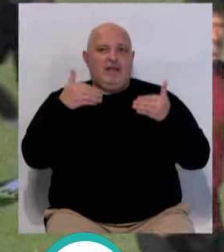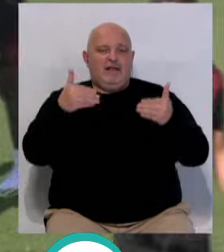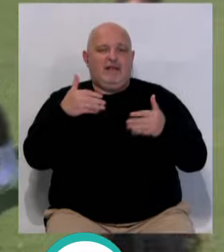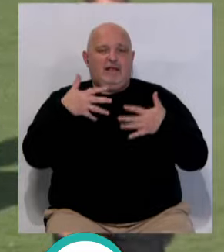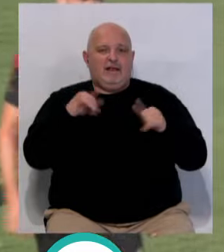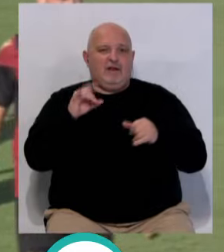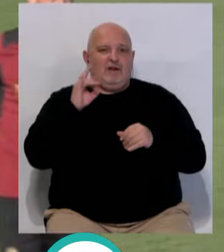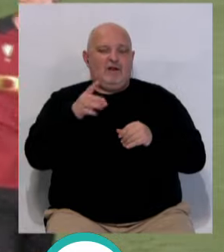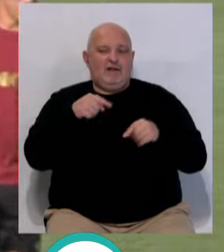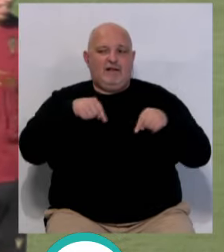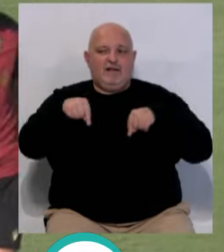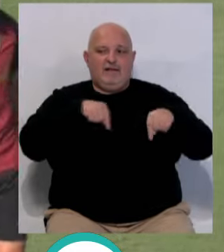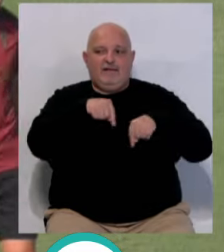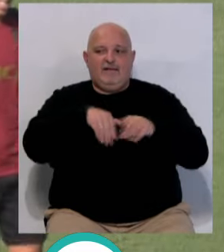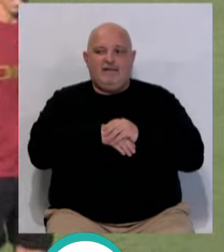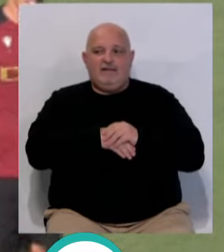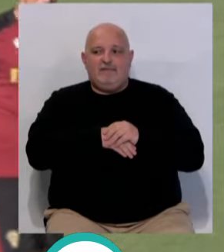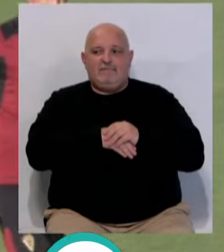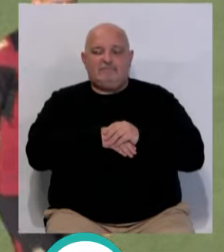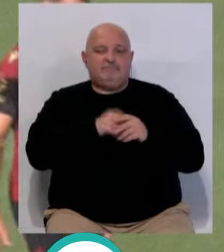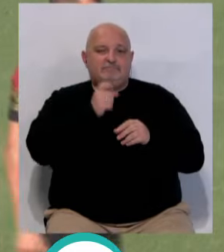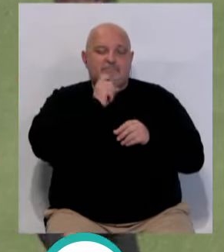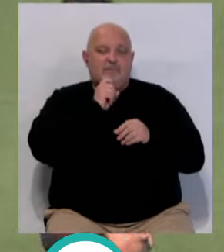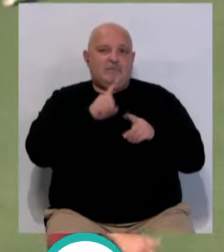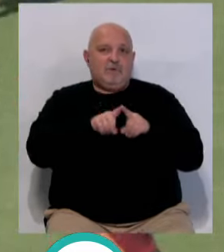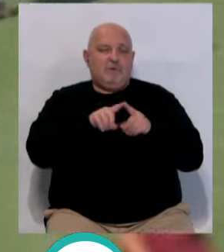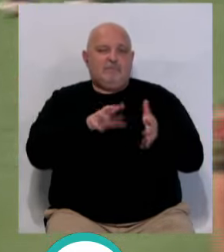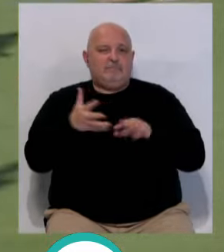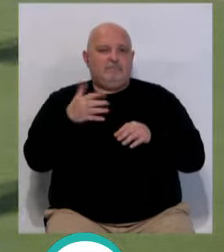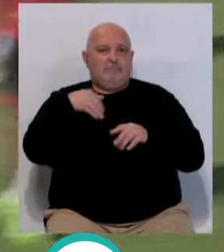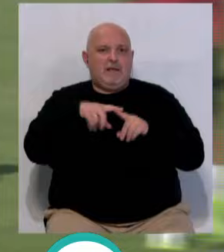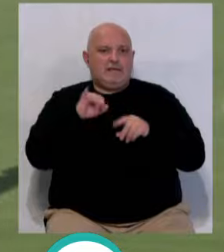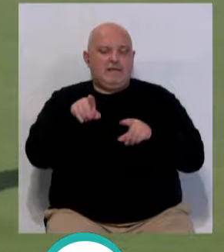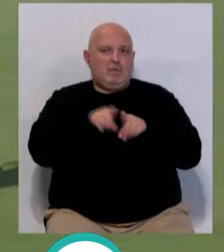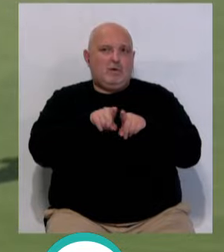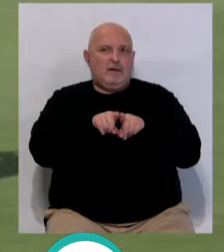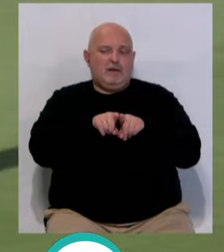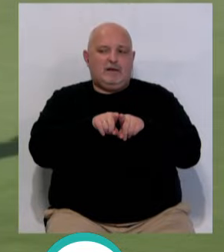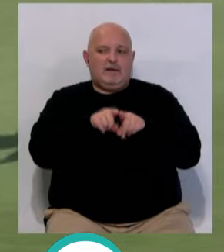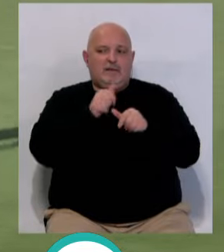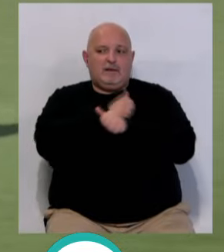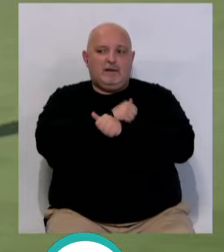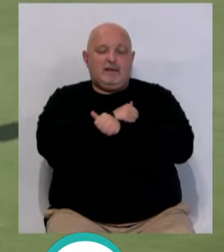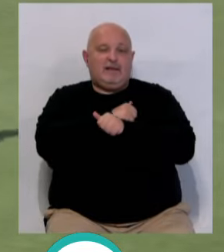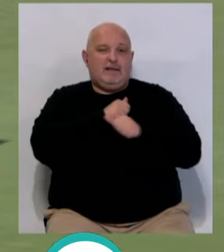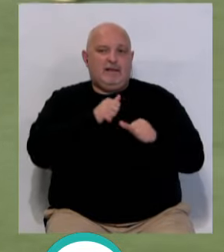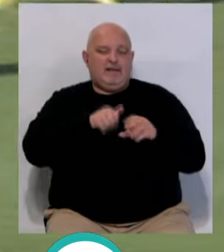metido un gol sabes no Y entonces eso es difícil pero yo creo que masi Gómez espero espero que que